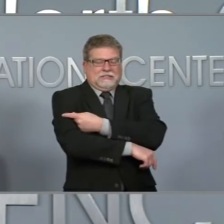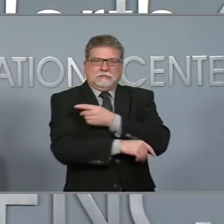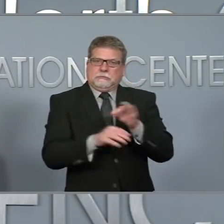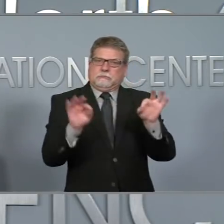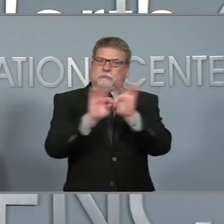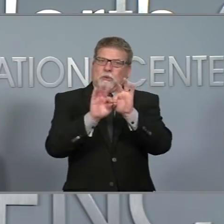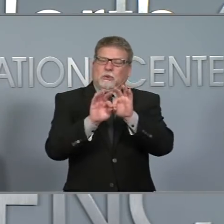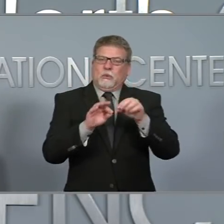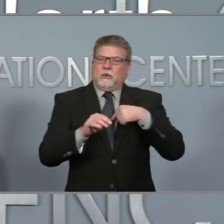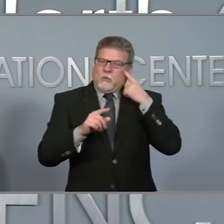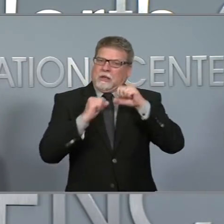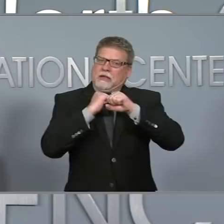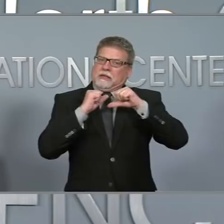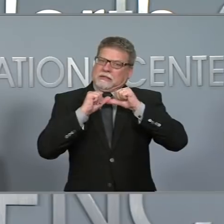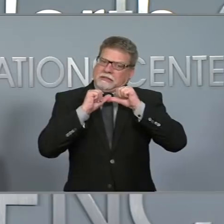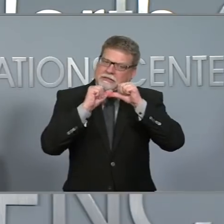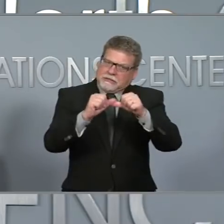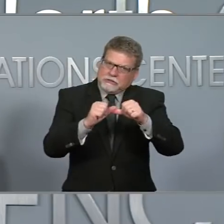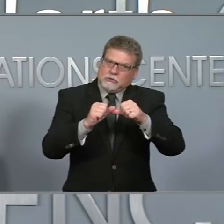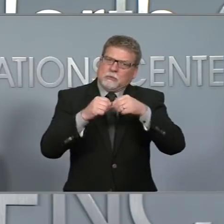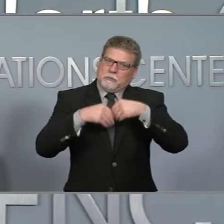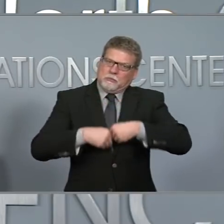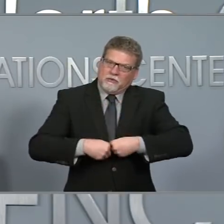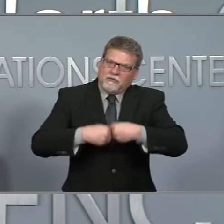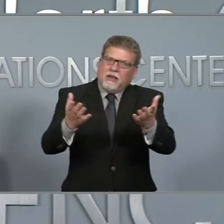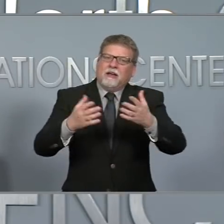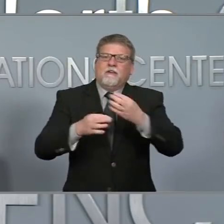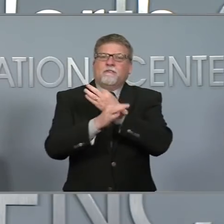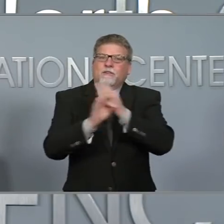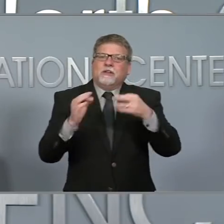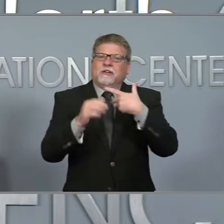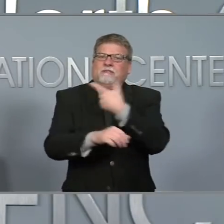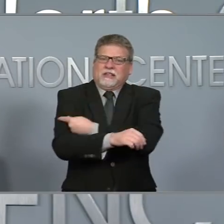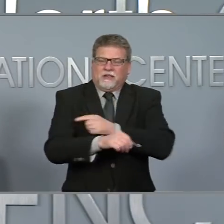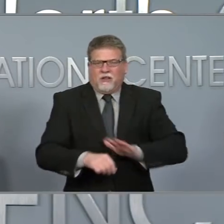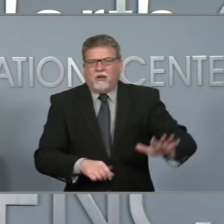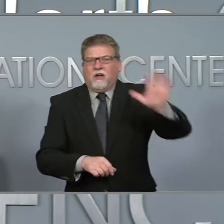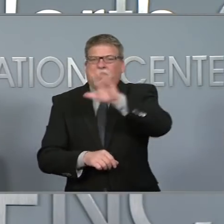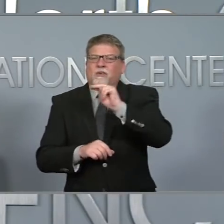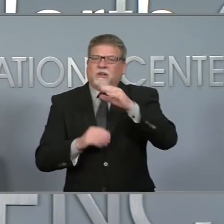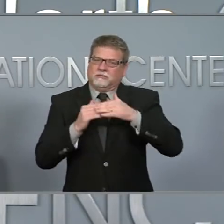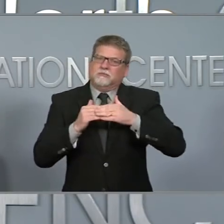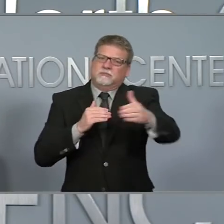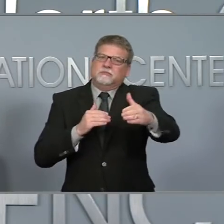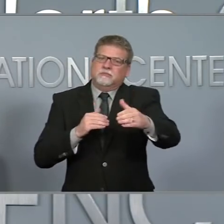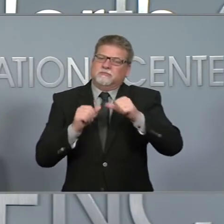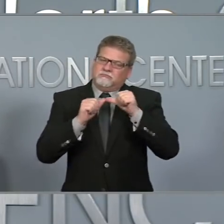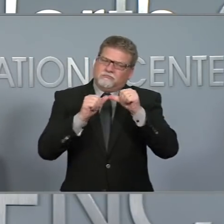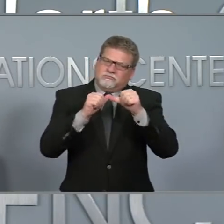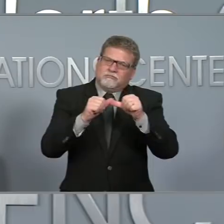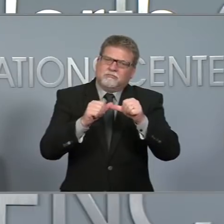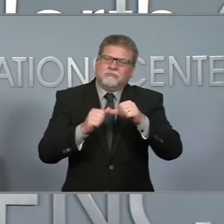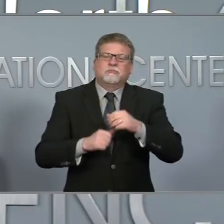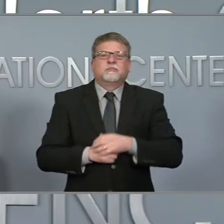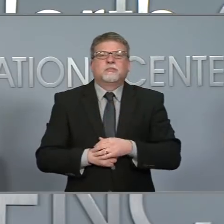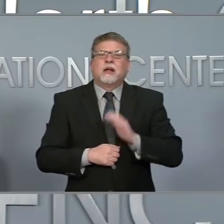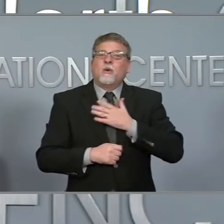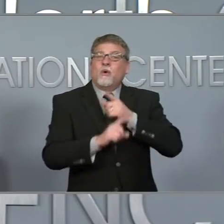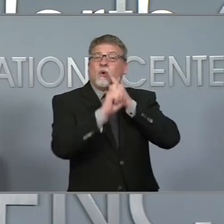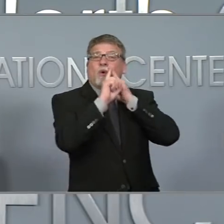mayor riesgo y esta semana